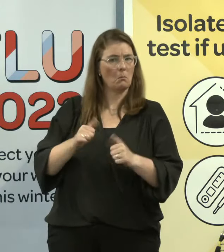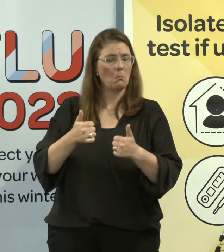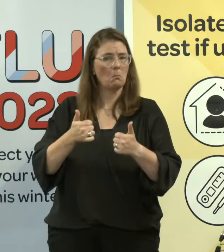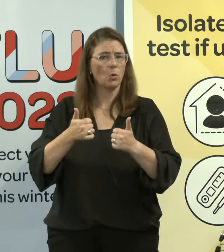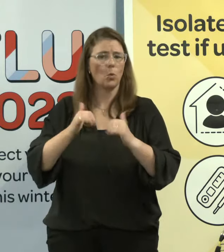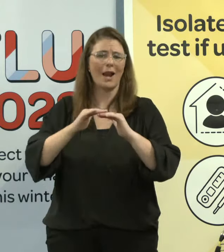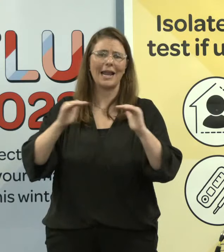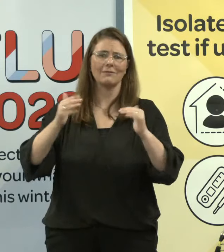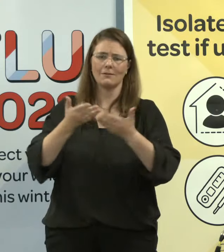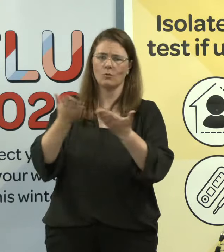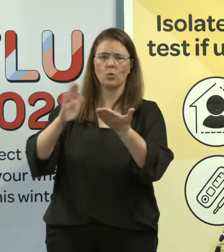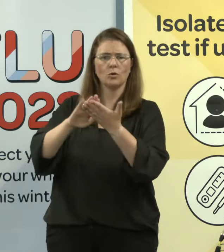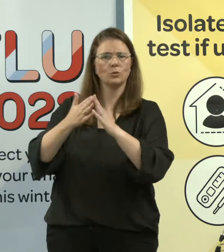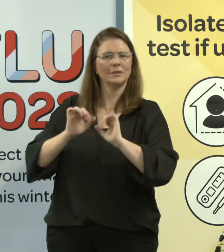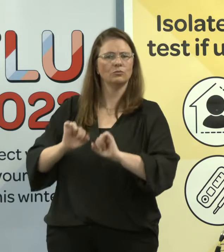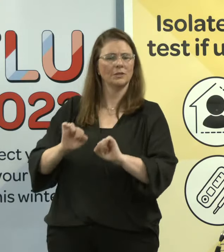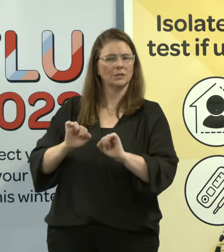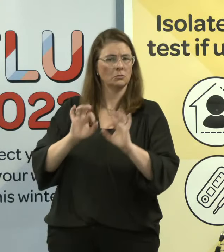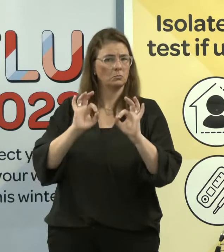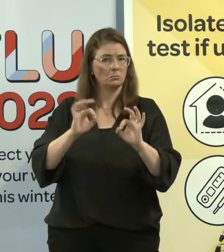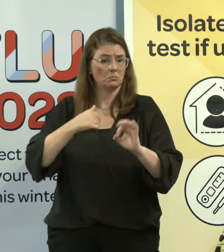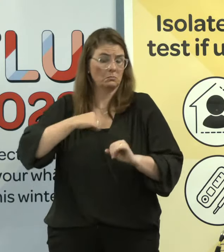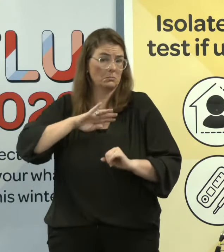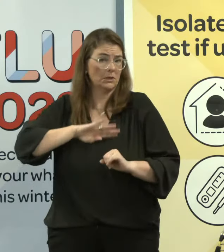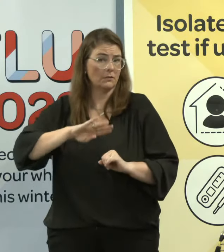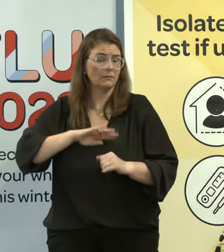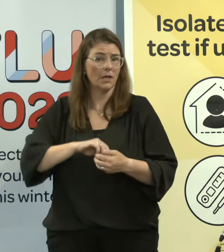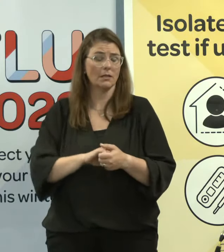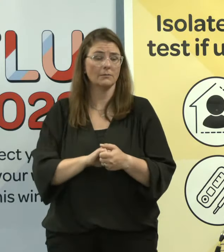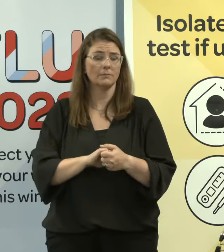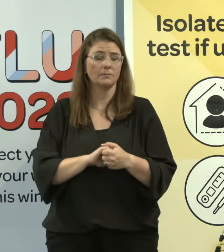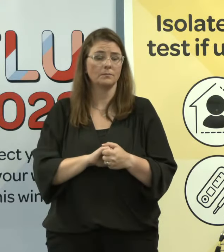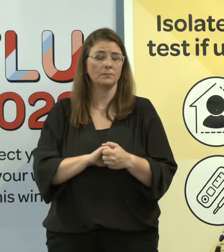reira kei te makona ahau kei te